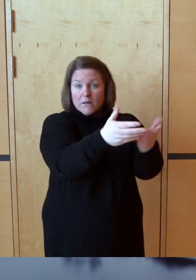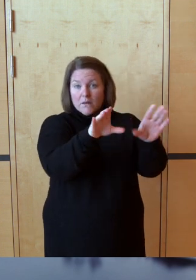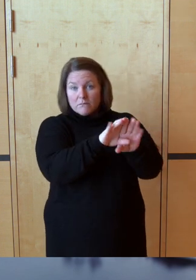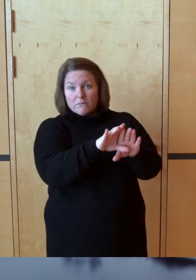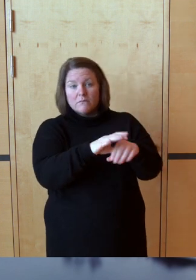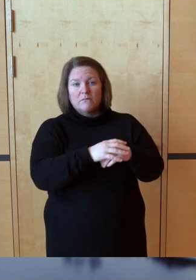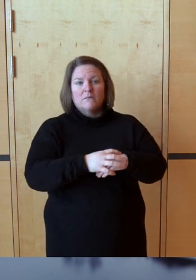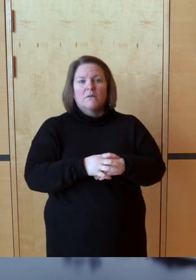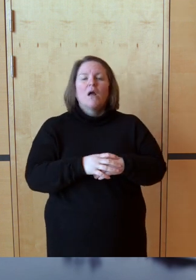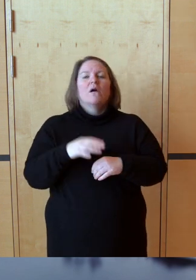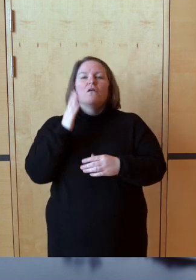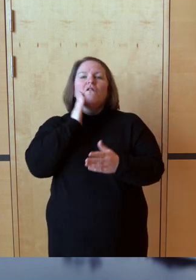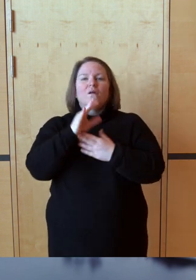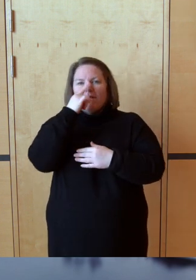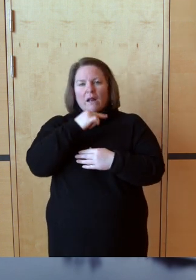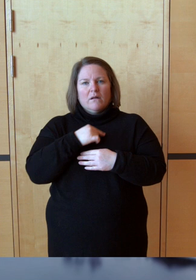Eller att man hade på den